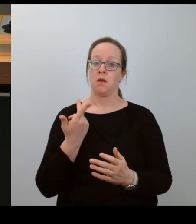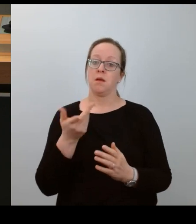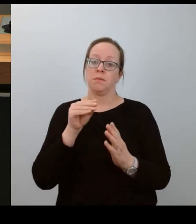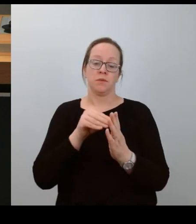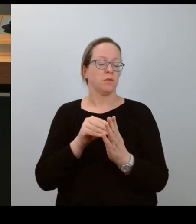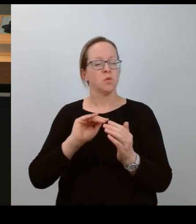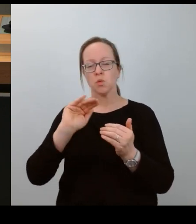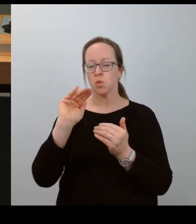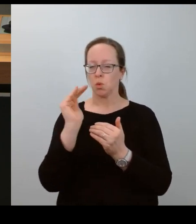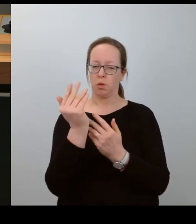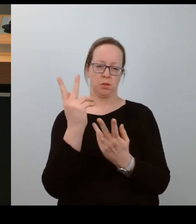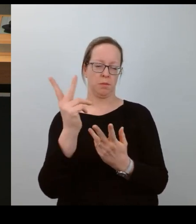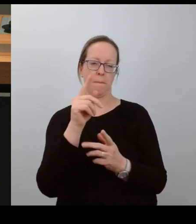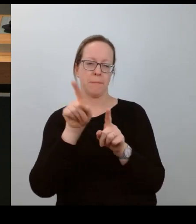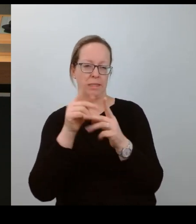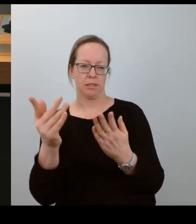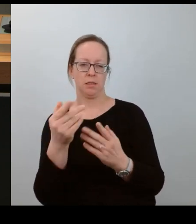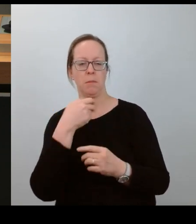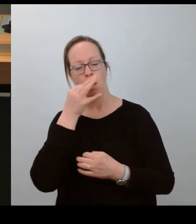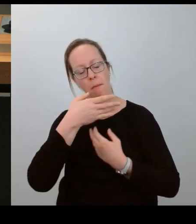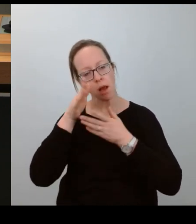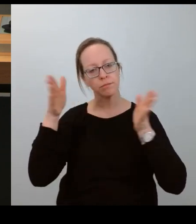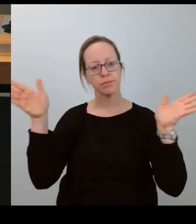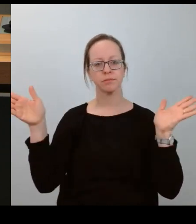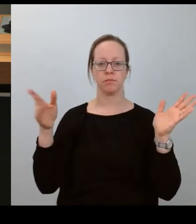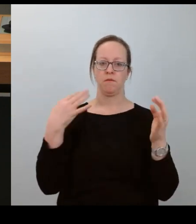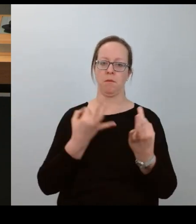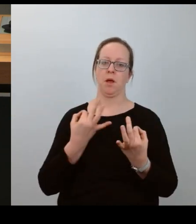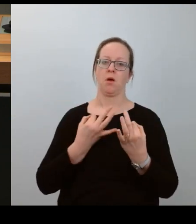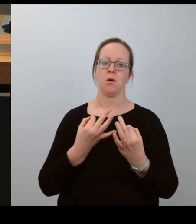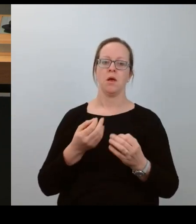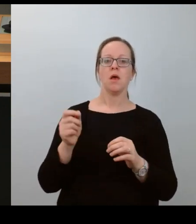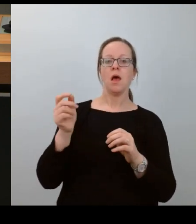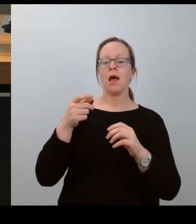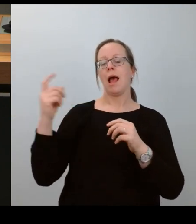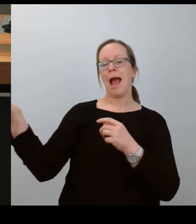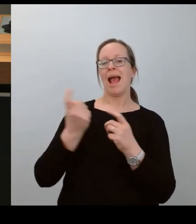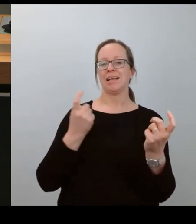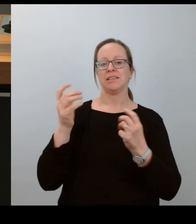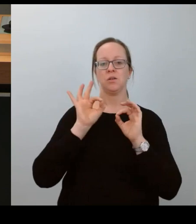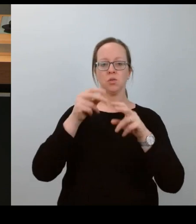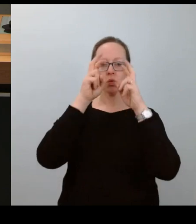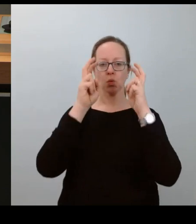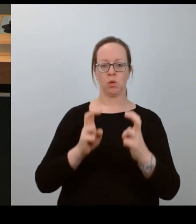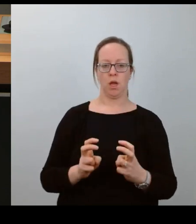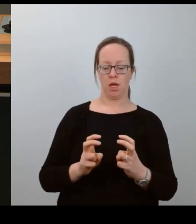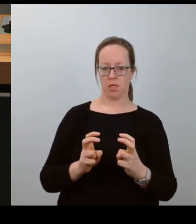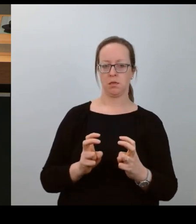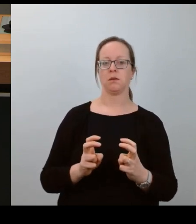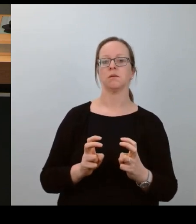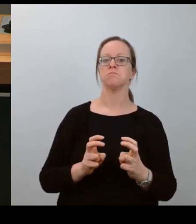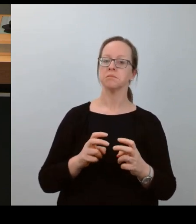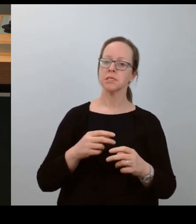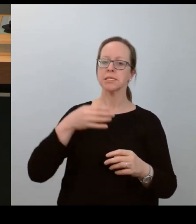ist, an die wir als Land Berlin anknüpfen wollen, und das ist auch der richtige Weg. Und darüber hinaus wollen wir auch